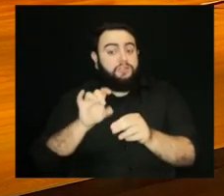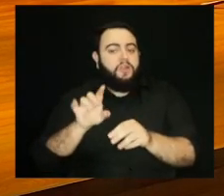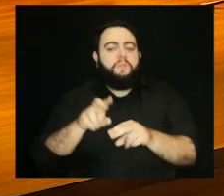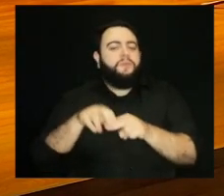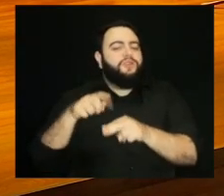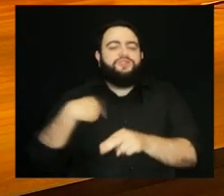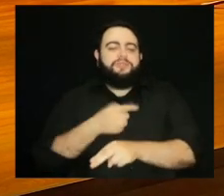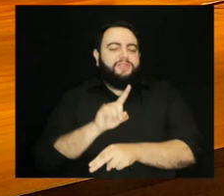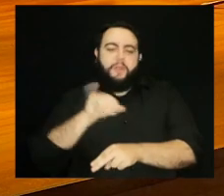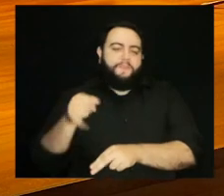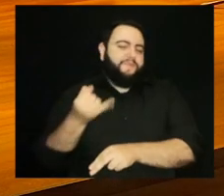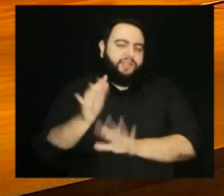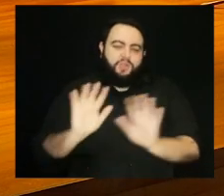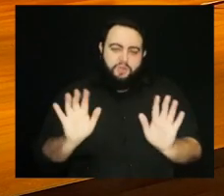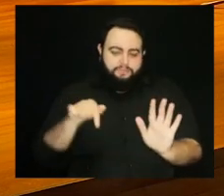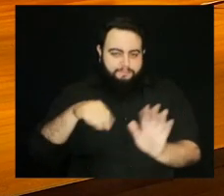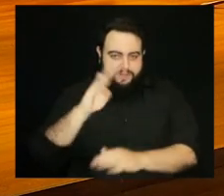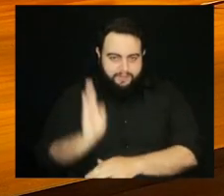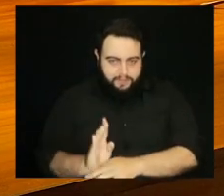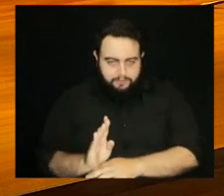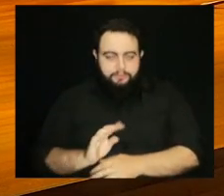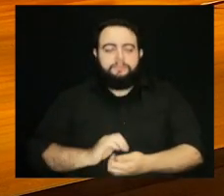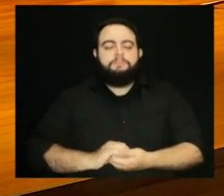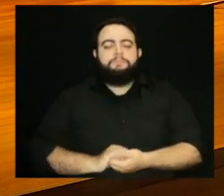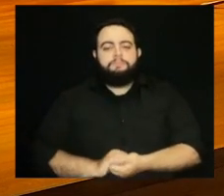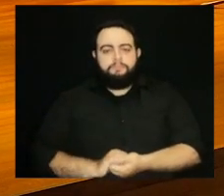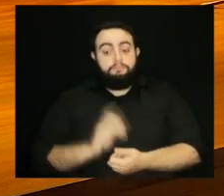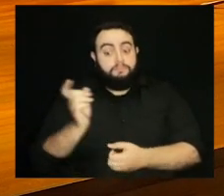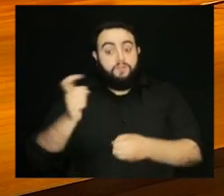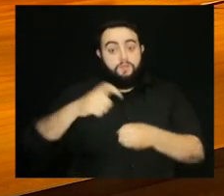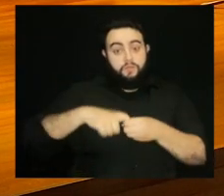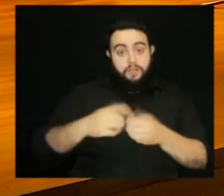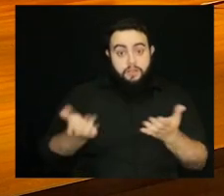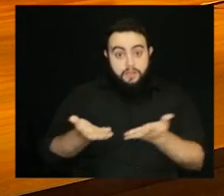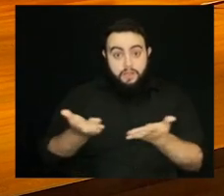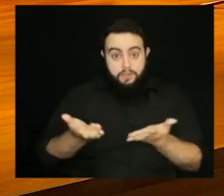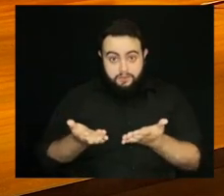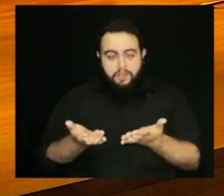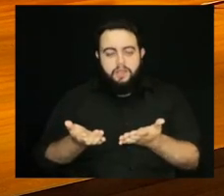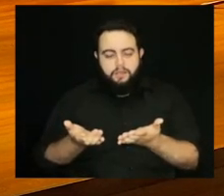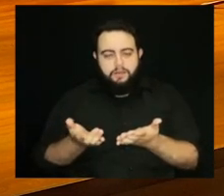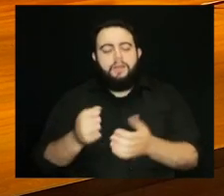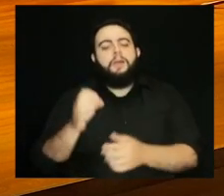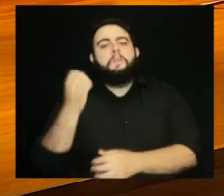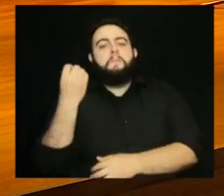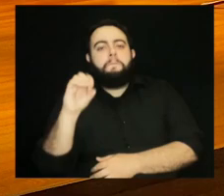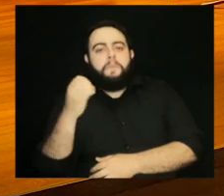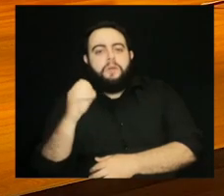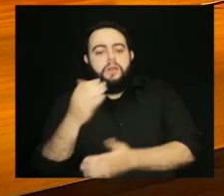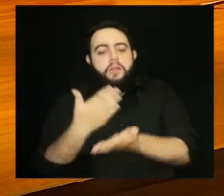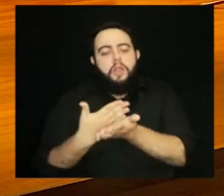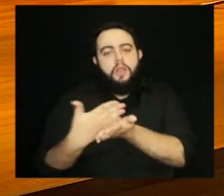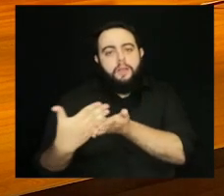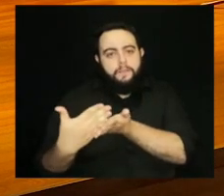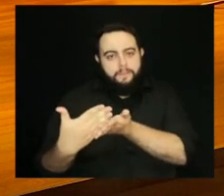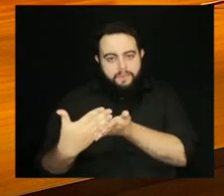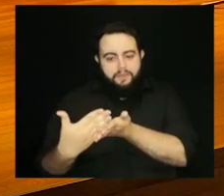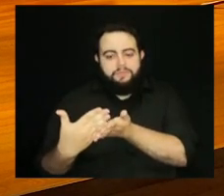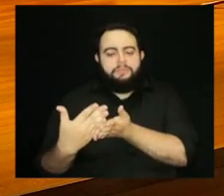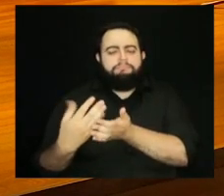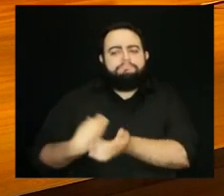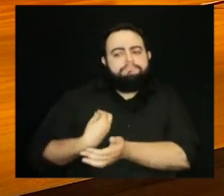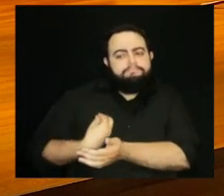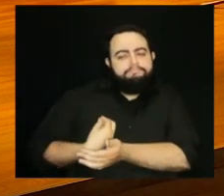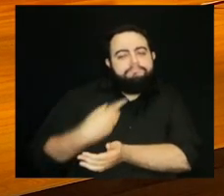daí, Porto Alegre, voltando agora desse parêntese, Porto Alegre começa a a existir como um sistema um